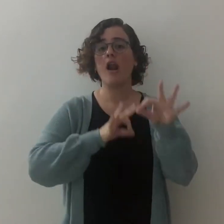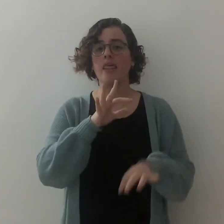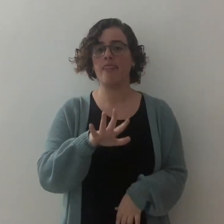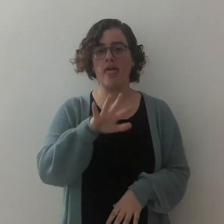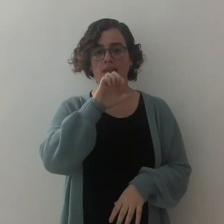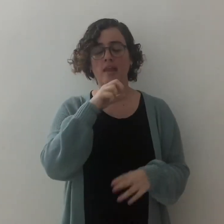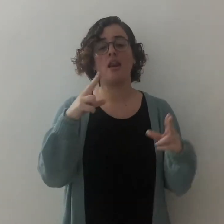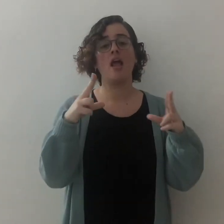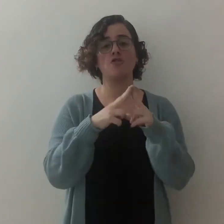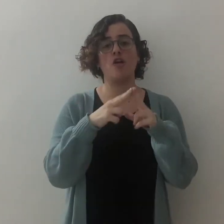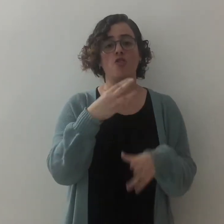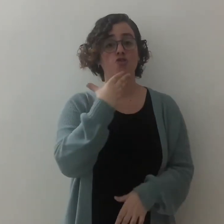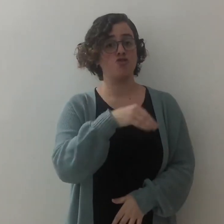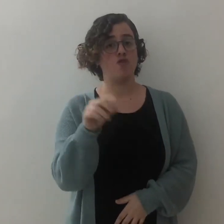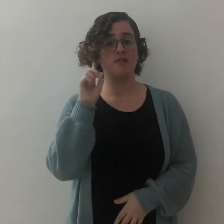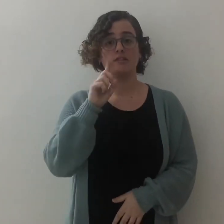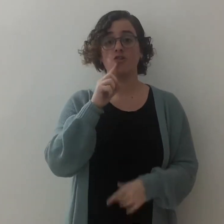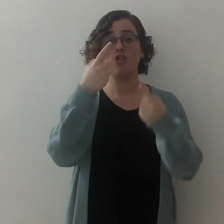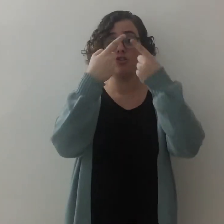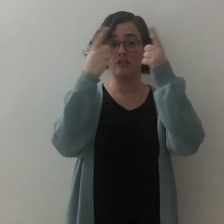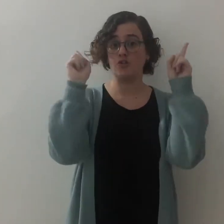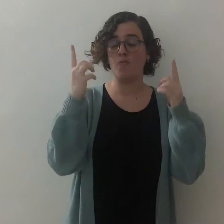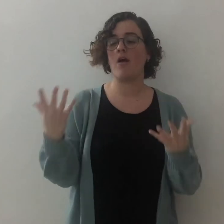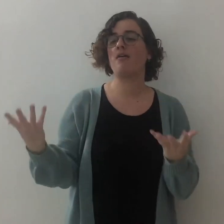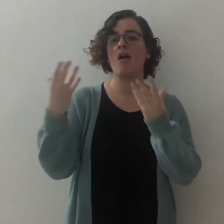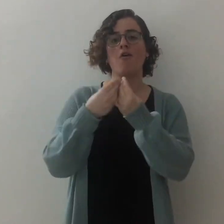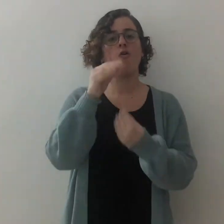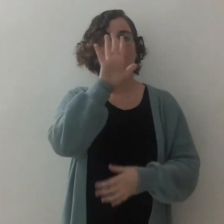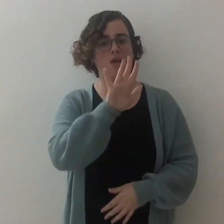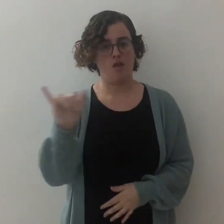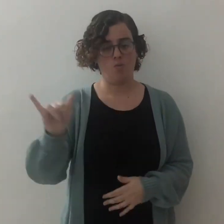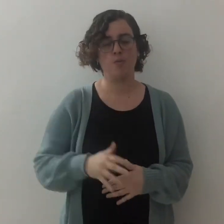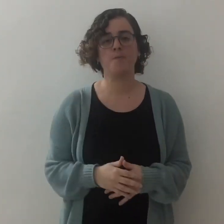Lo organizan la asociación juvenil de sordos de eslovaquia junto a la EUDY,